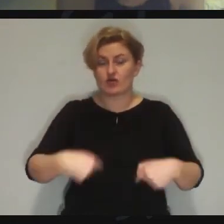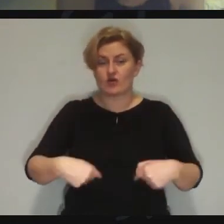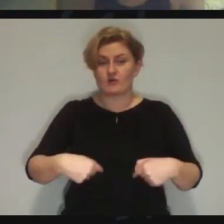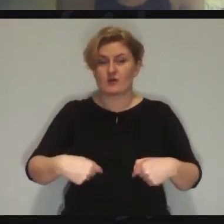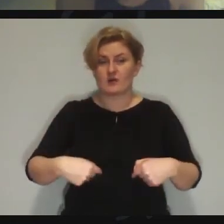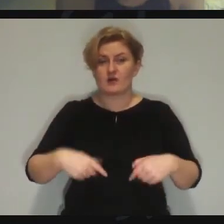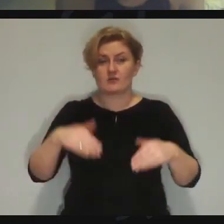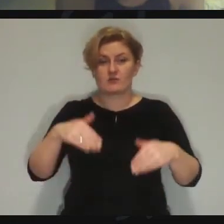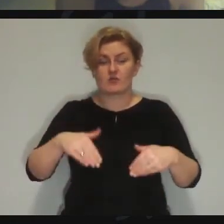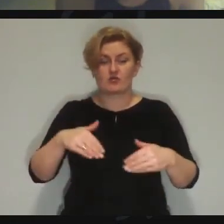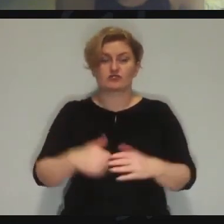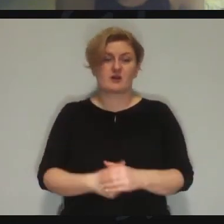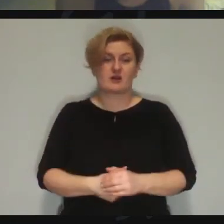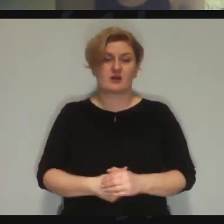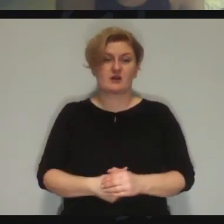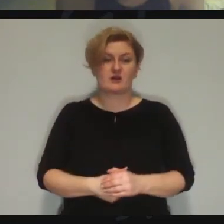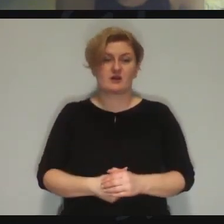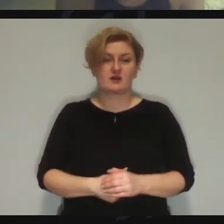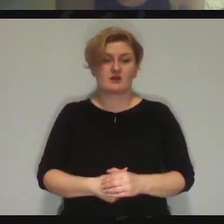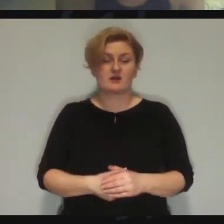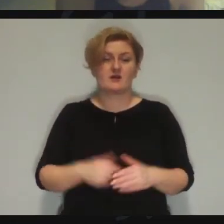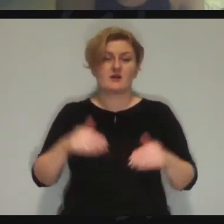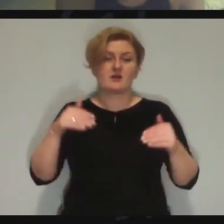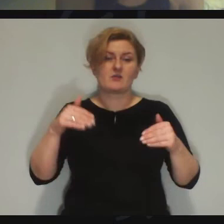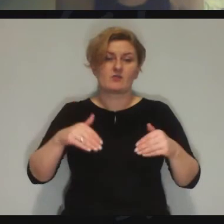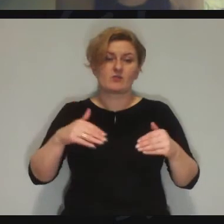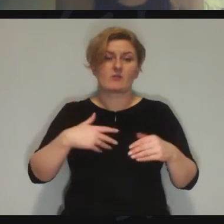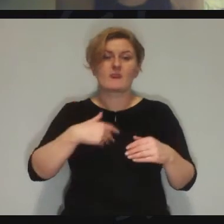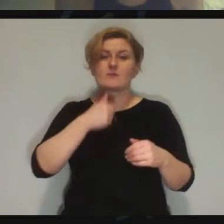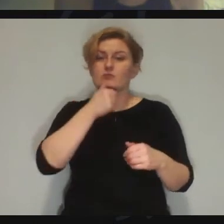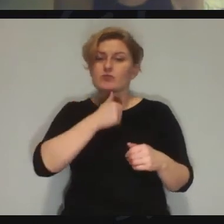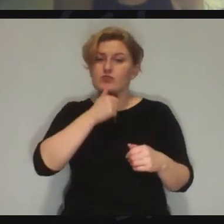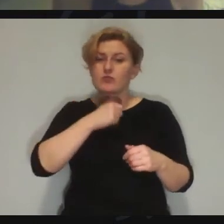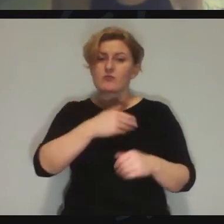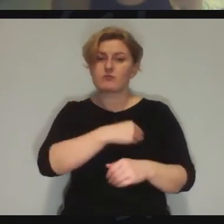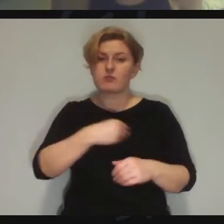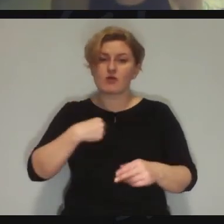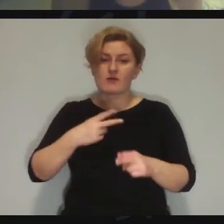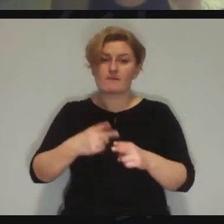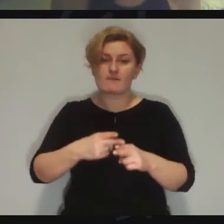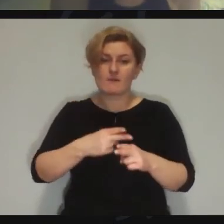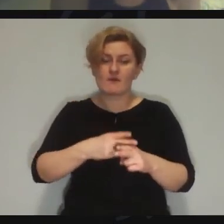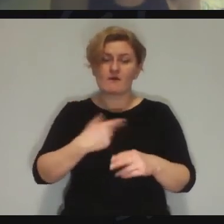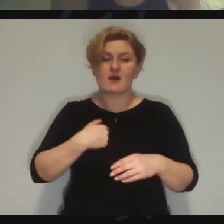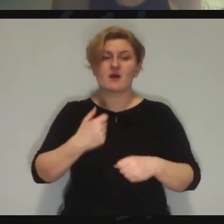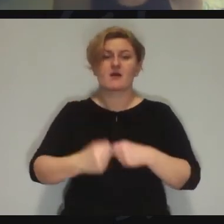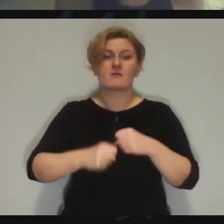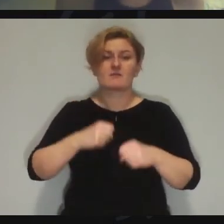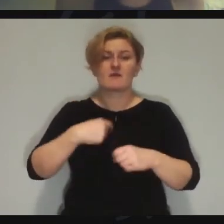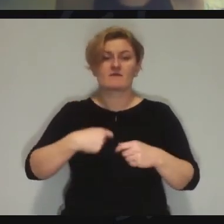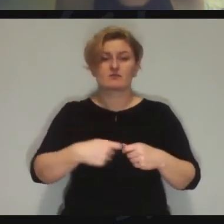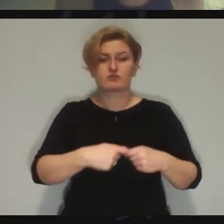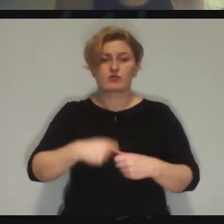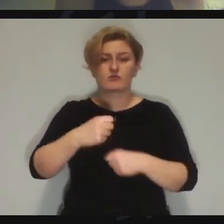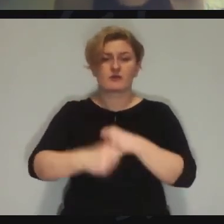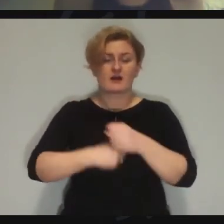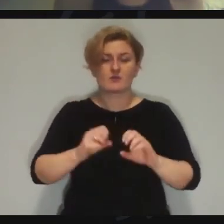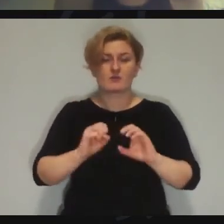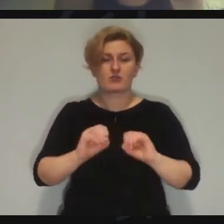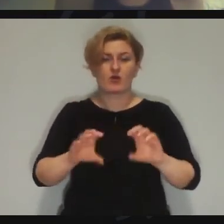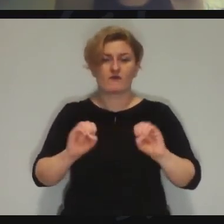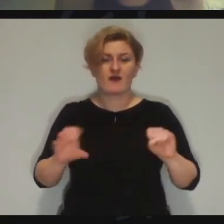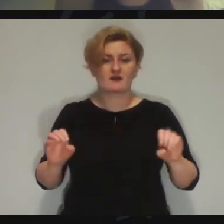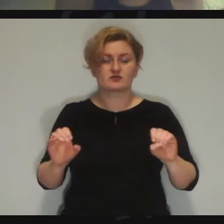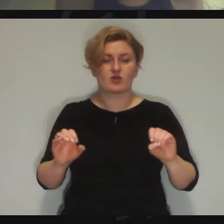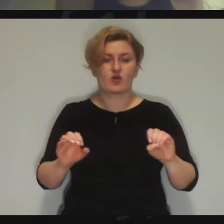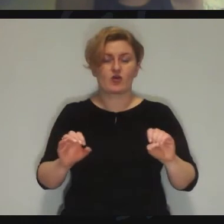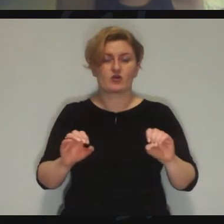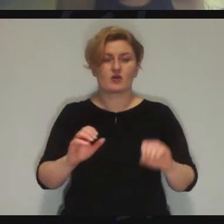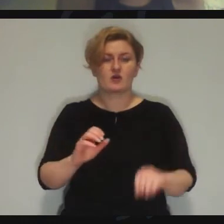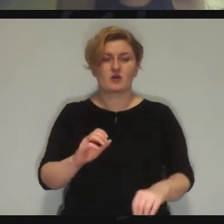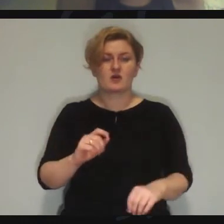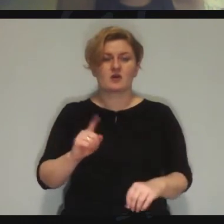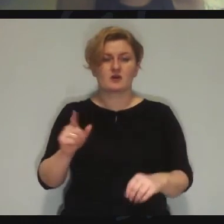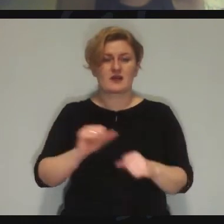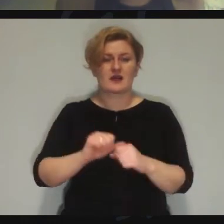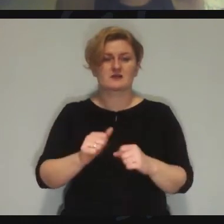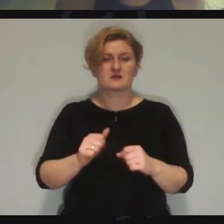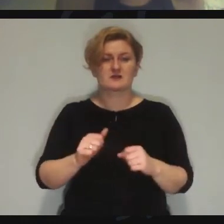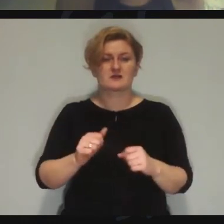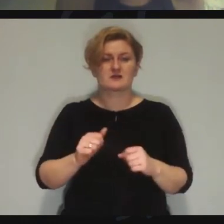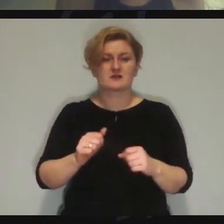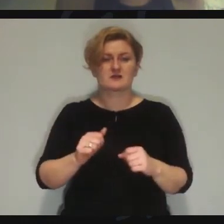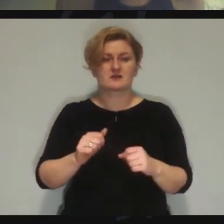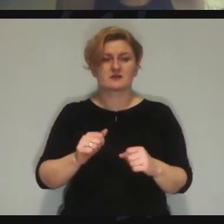Współpracuję z prof. Konopczyńskim, który jest twórcą koncepcji twórczej resocjalizacji.